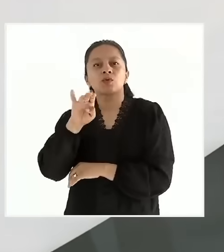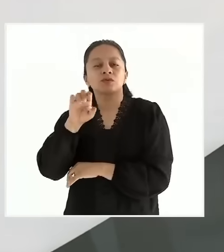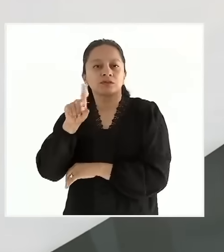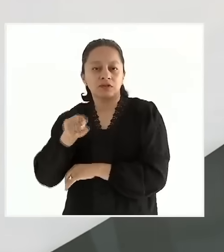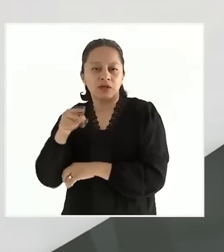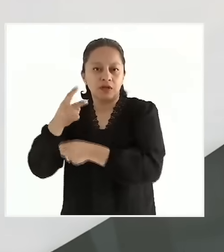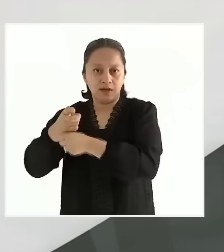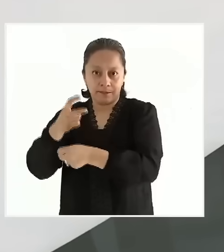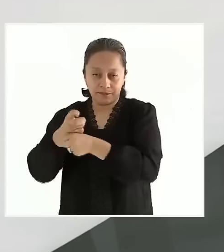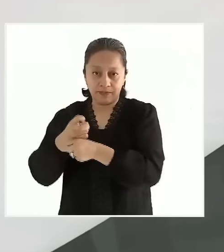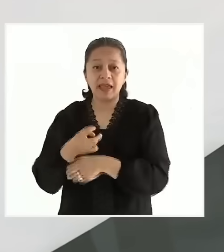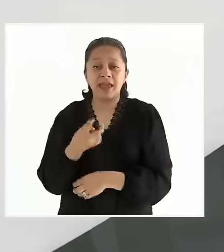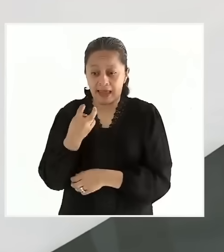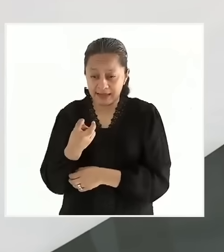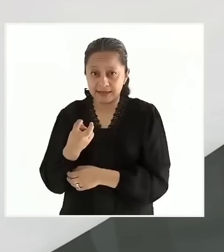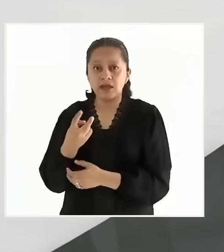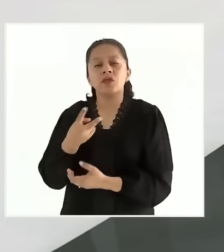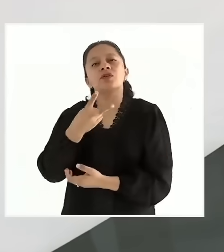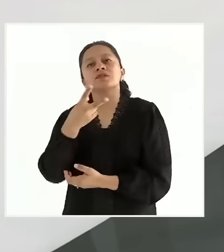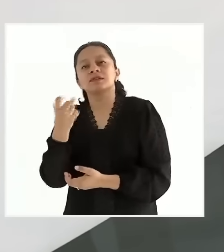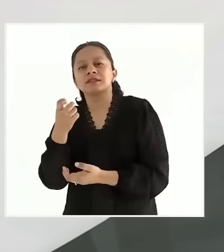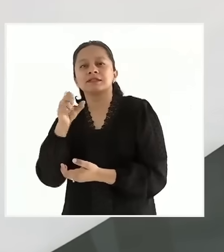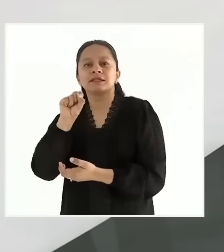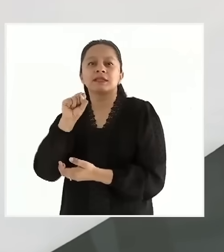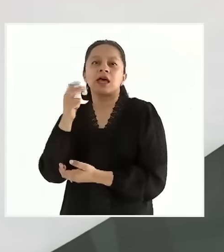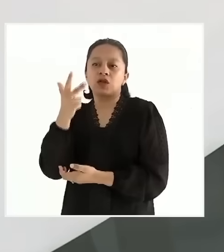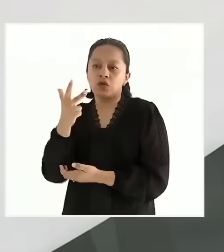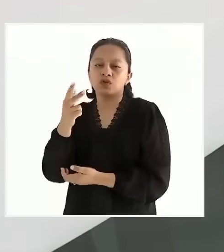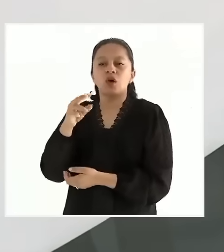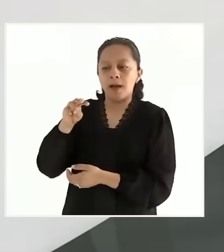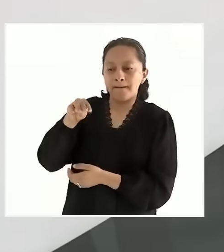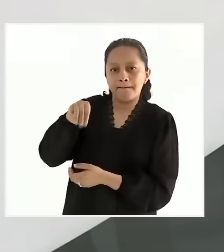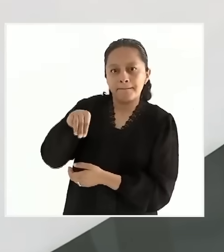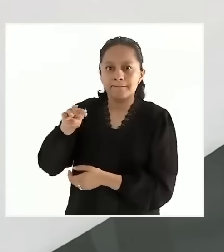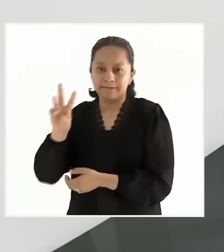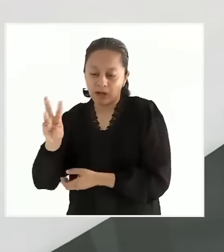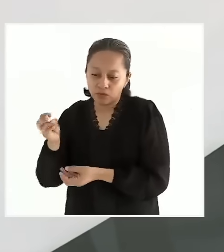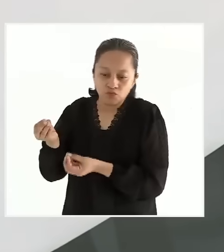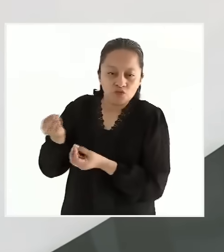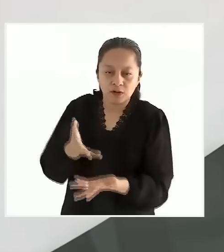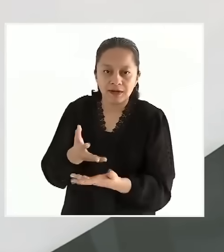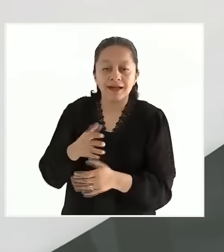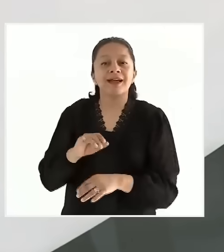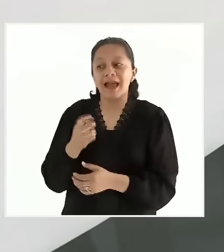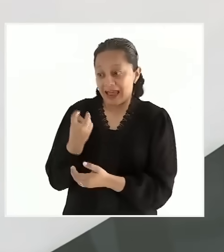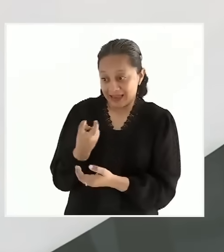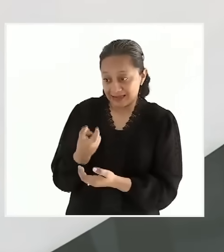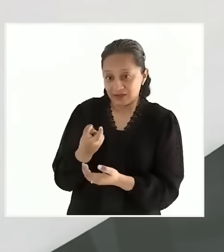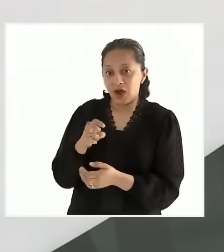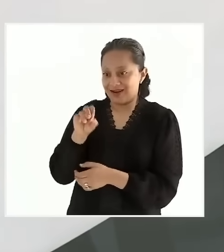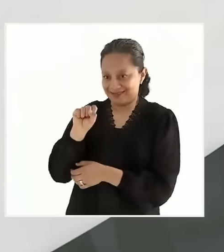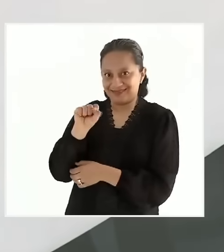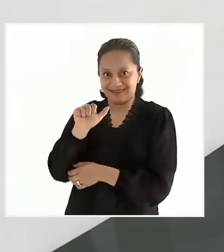adicionalmente 268 MW de capacidad. Gracias a ello, el SA con el apoyo también de todo el